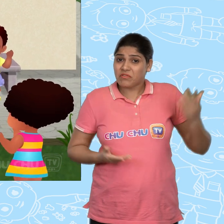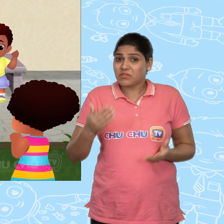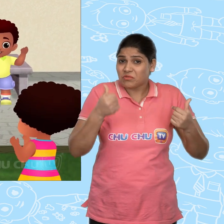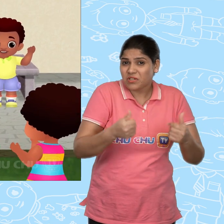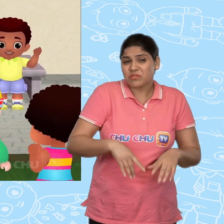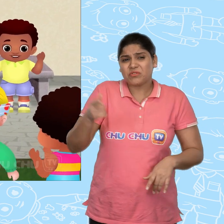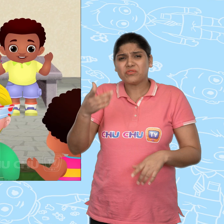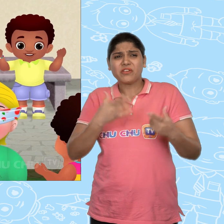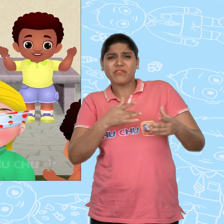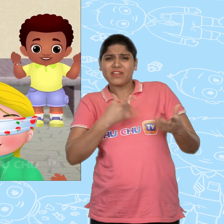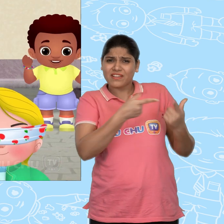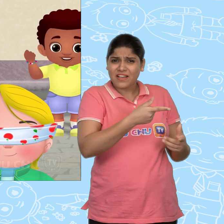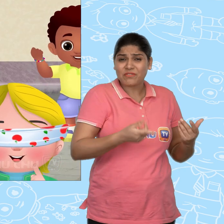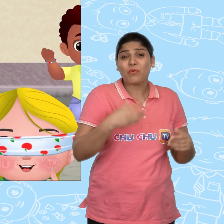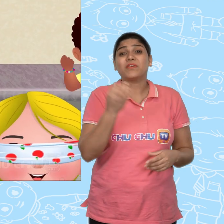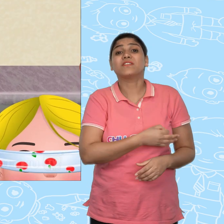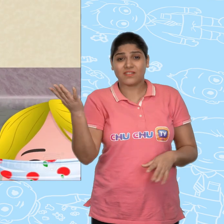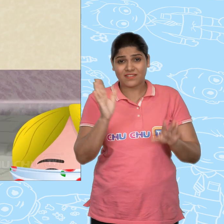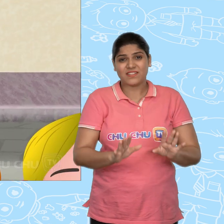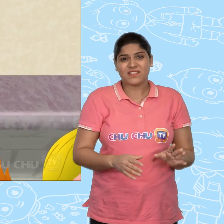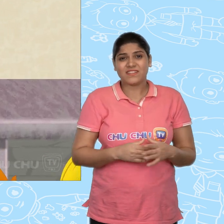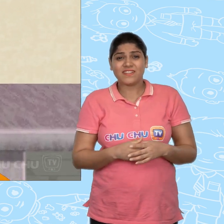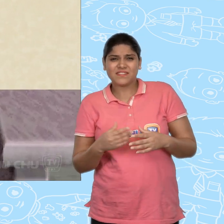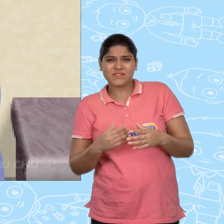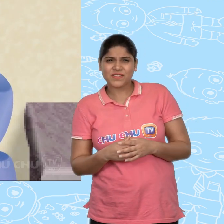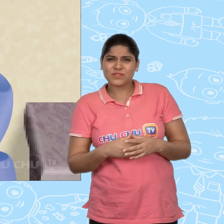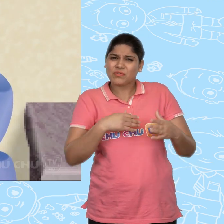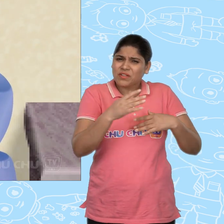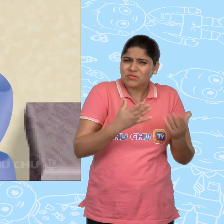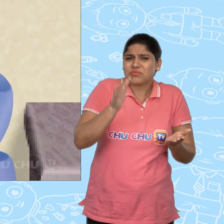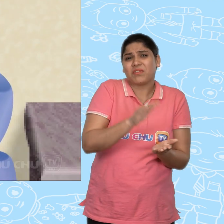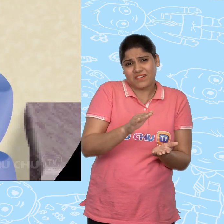क्यूंकि उसने ये महसूस किया की वो भी ख़ास हैं, भले ही वो छोटे हैं .